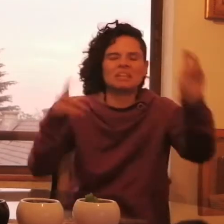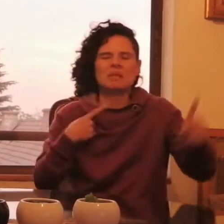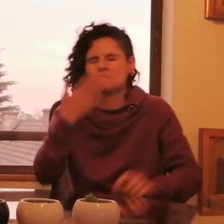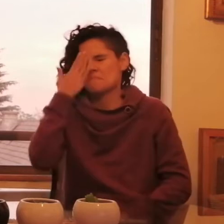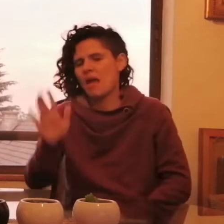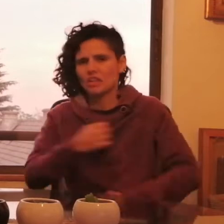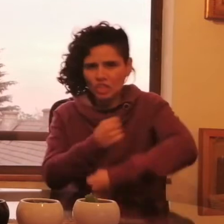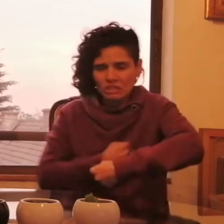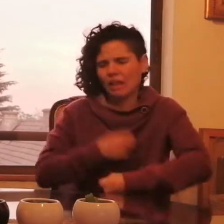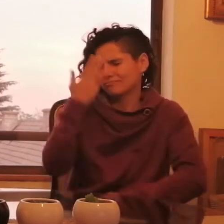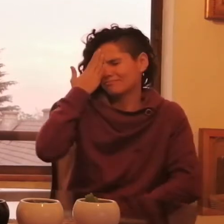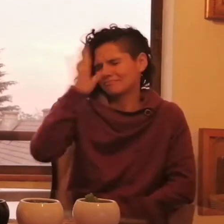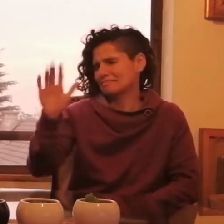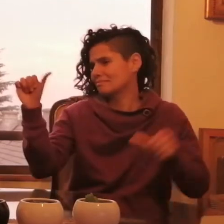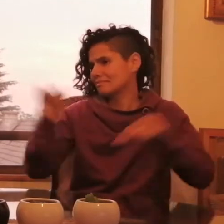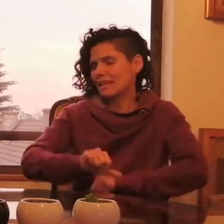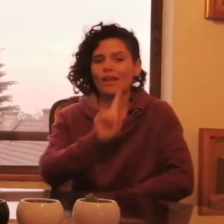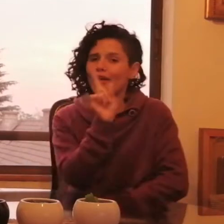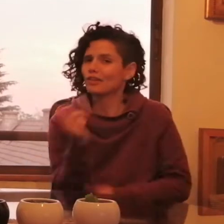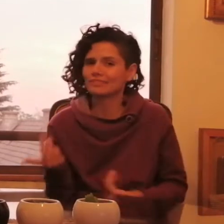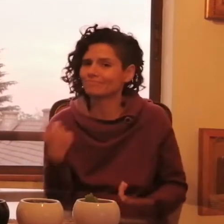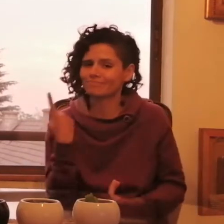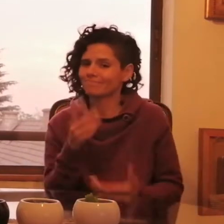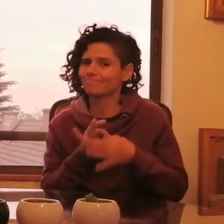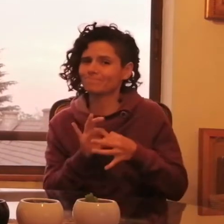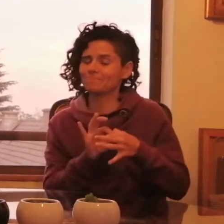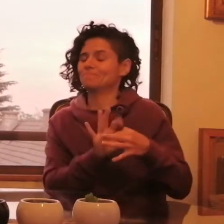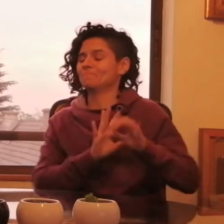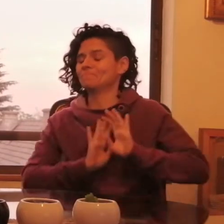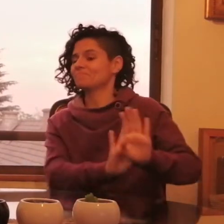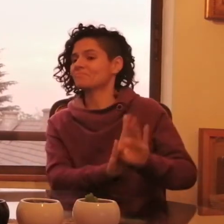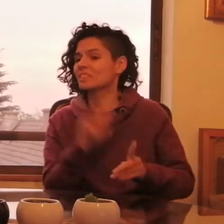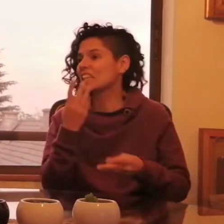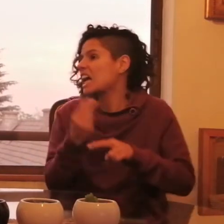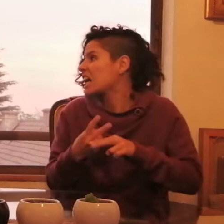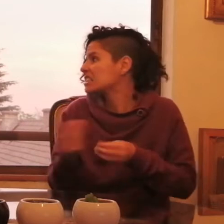no me sirve entonces no le pego a eso y entonces dije voy a hacer algo y eso fue